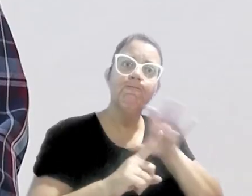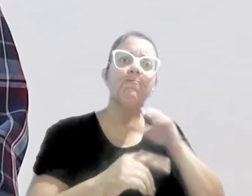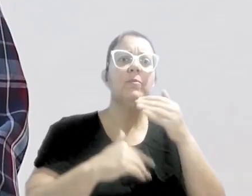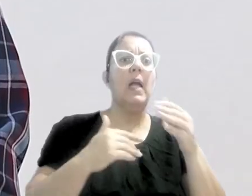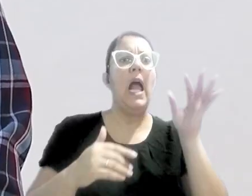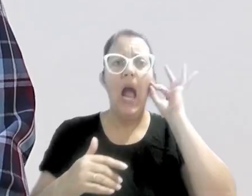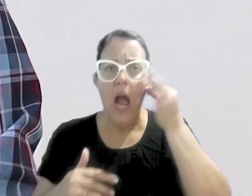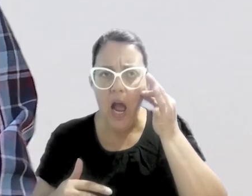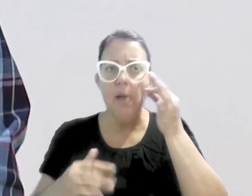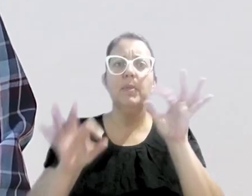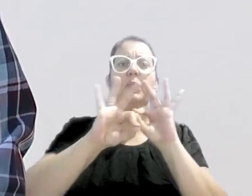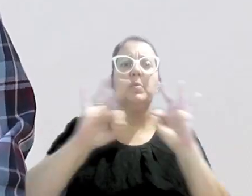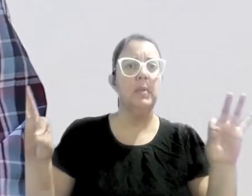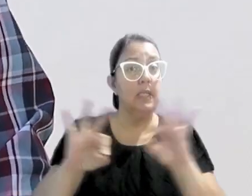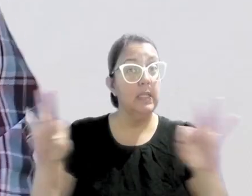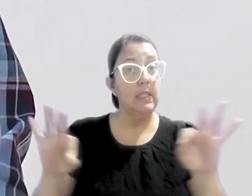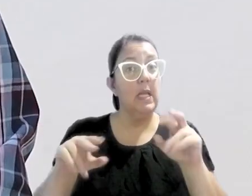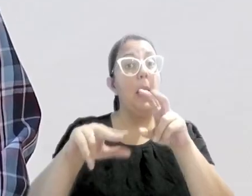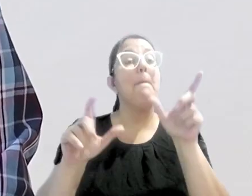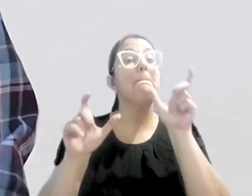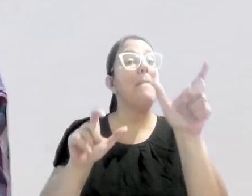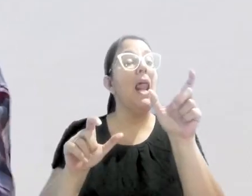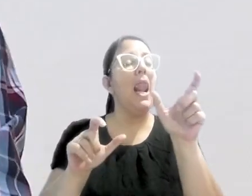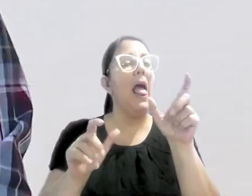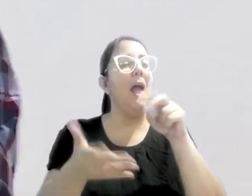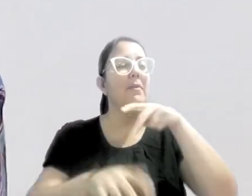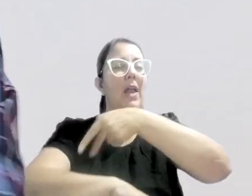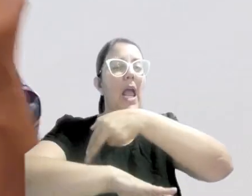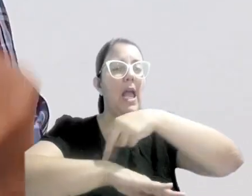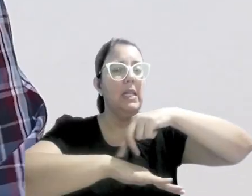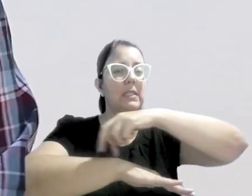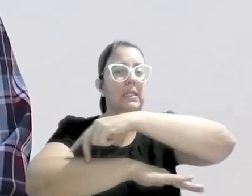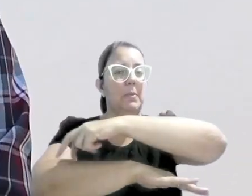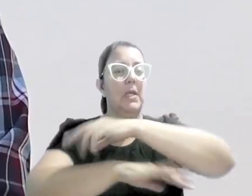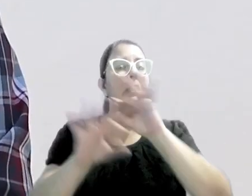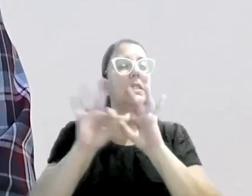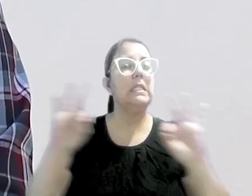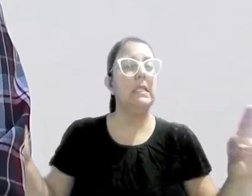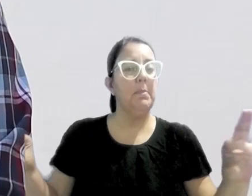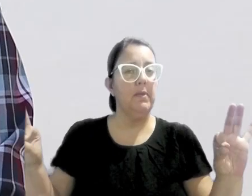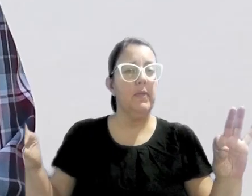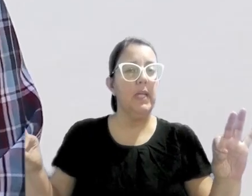um procedimento mais ágil, mais simplificado. Essa é a palavra da moda: a simplificação do licenciamento ambiental.